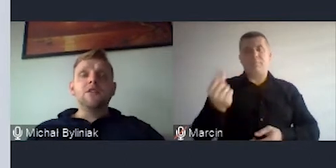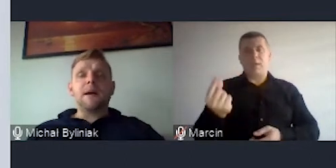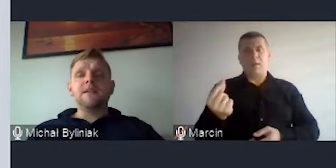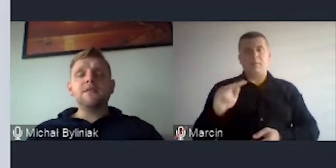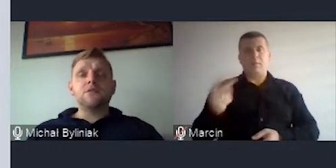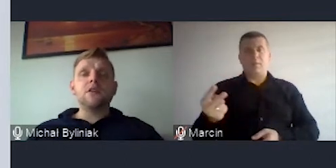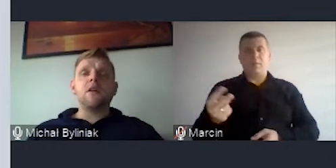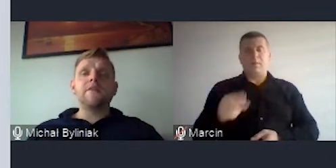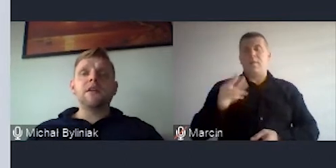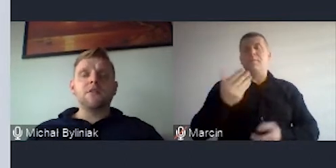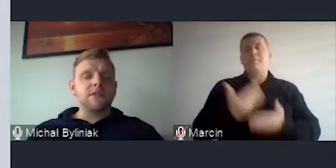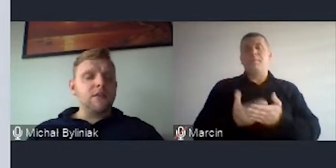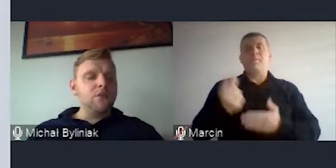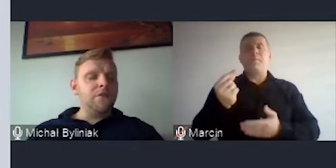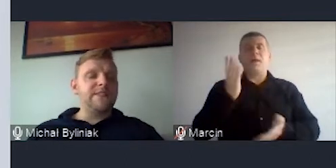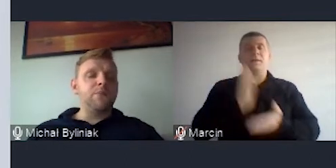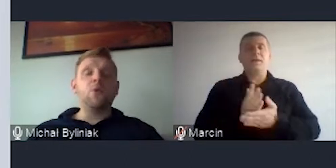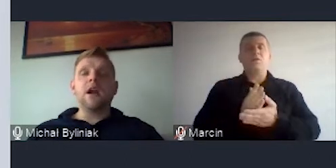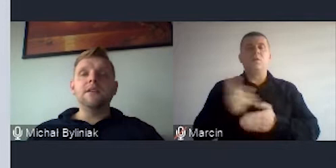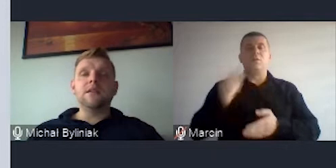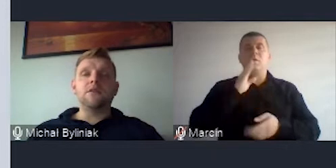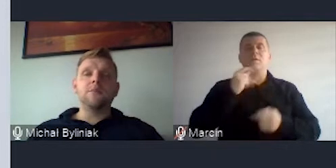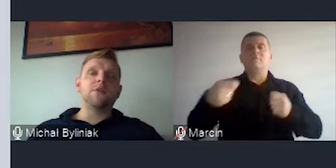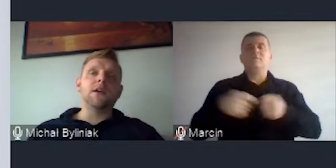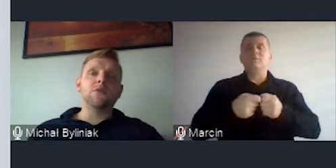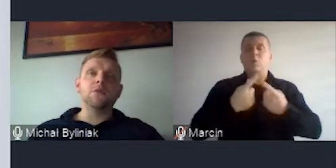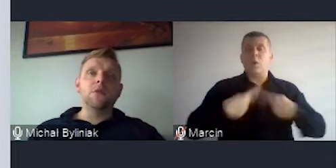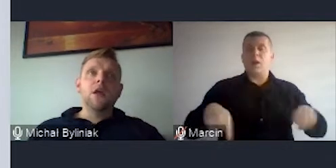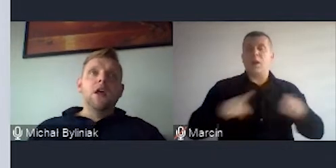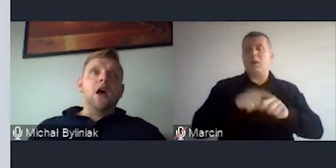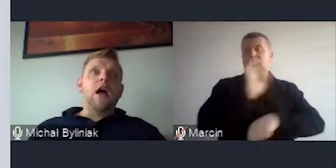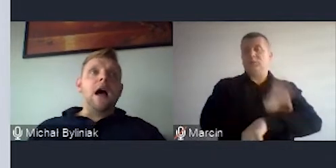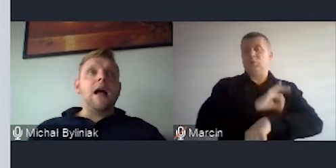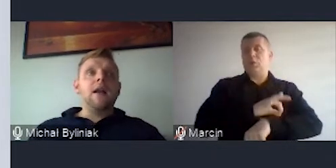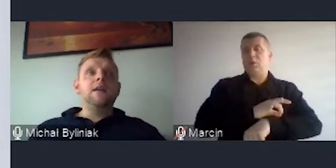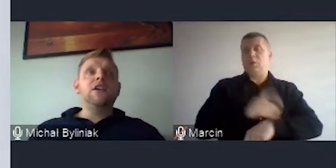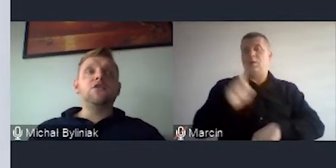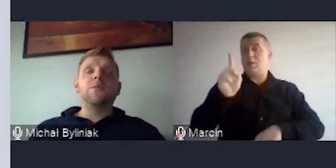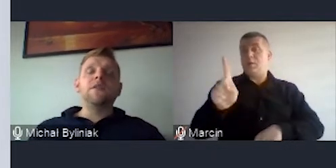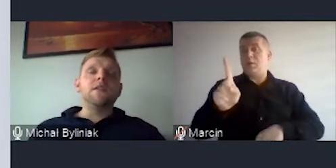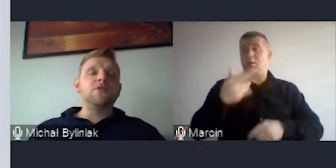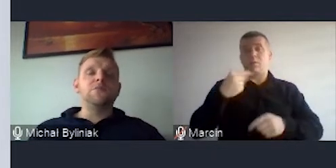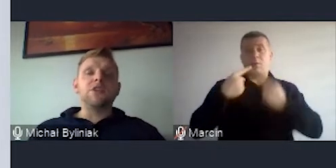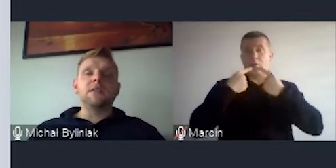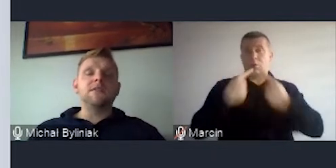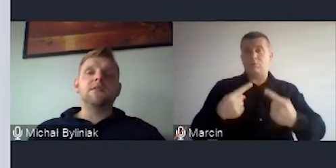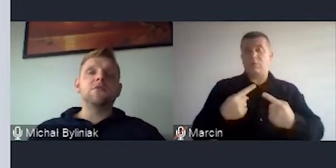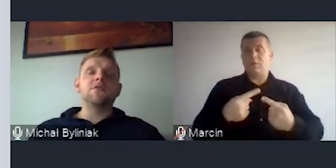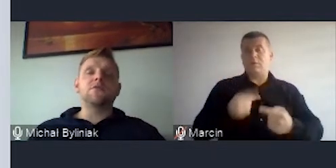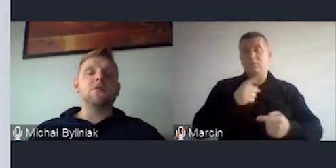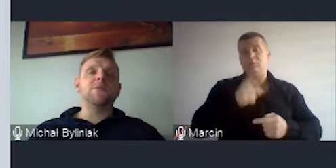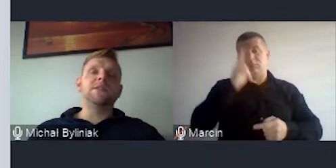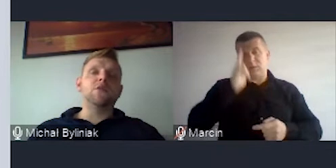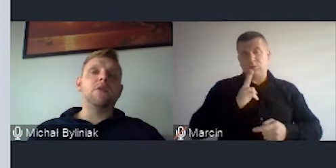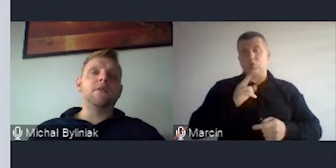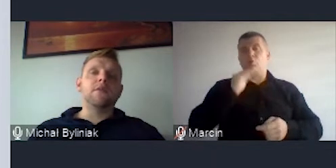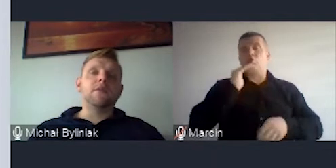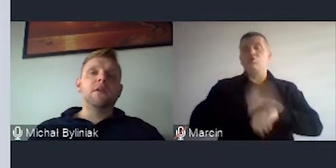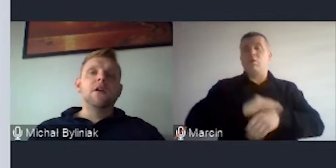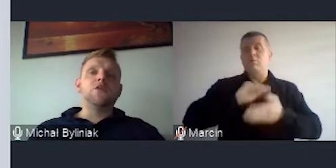Czy partner jest tu tylko pewnego rodzaju współrealizatorem projektu, ale nie odpowiada on przed instytucją z którą podpisano umowę.